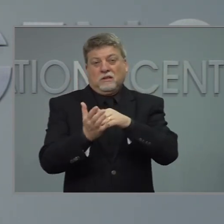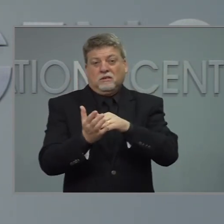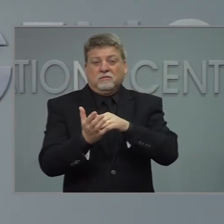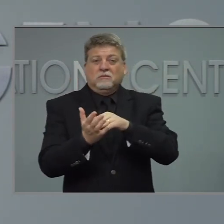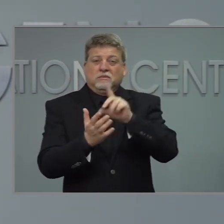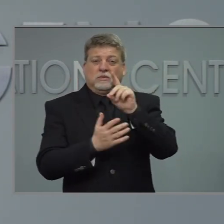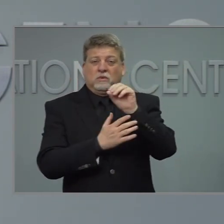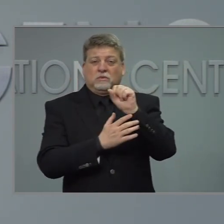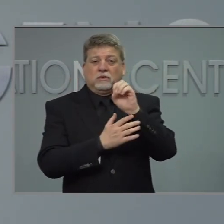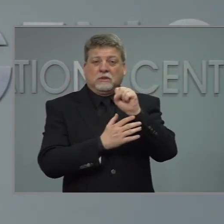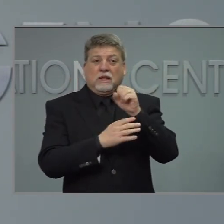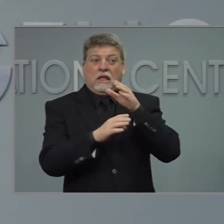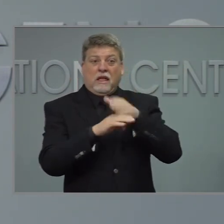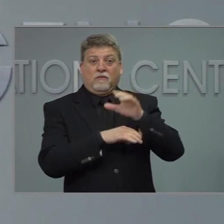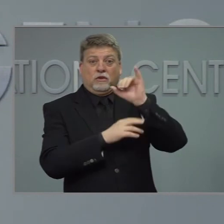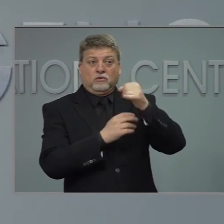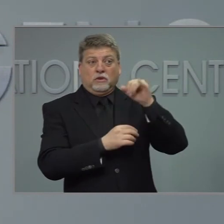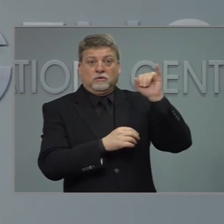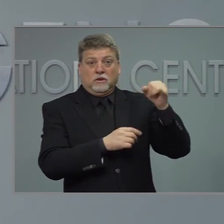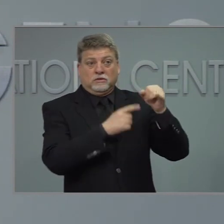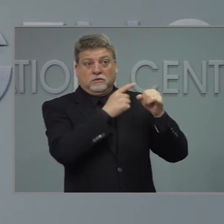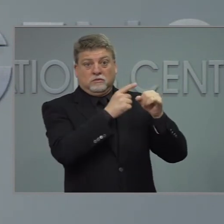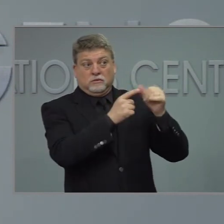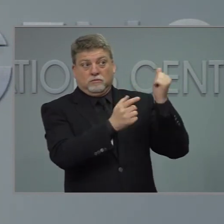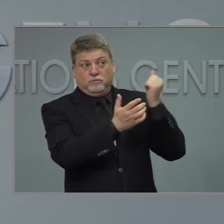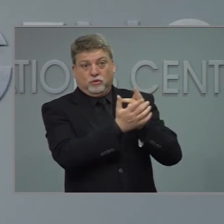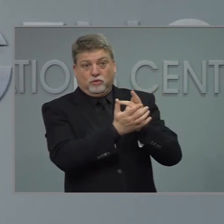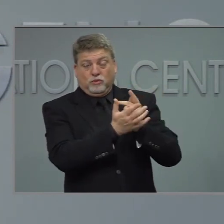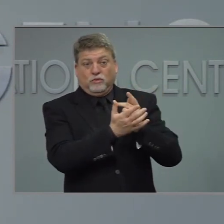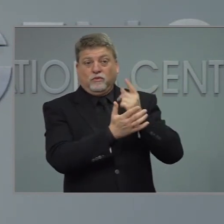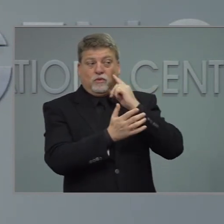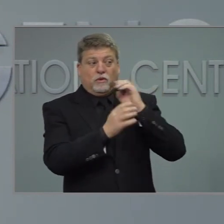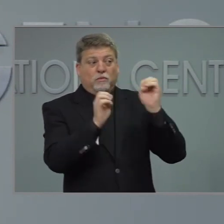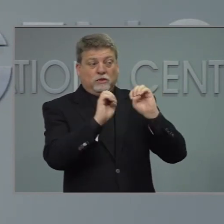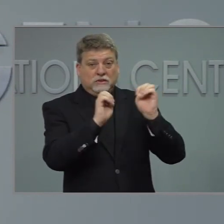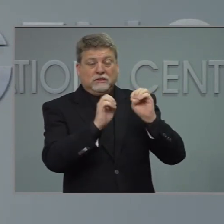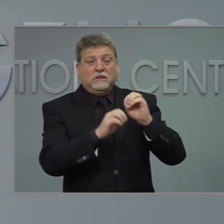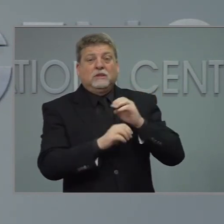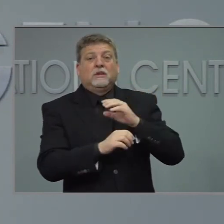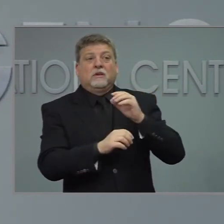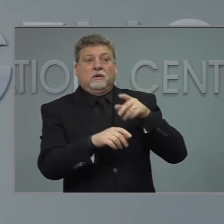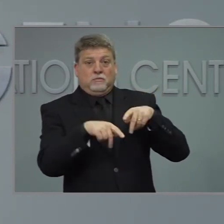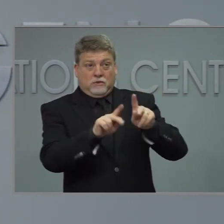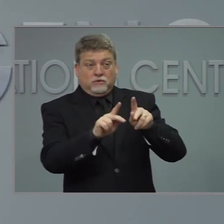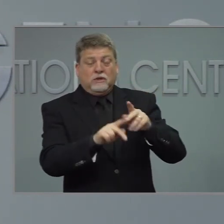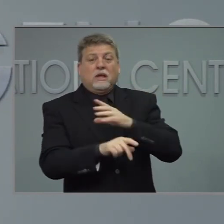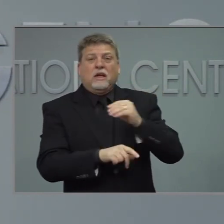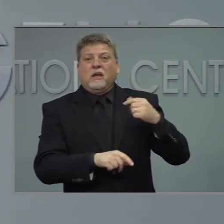va a ver cómo dos millones de dosis que nos van a dar una vez que yo Anza nellyan San sea